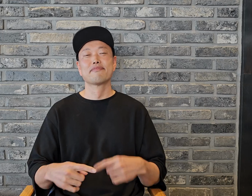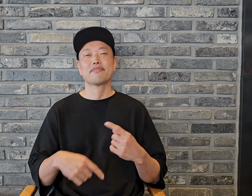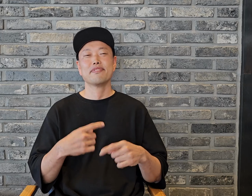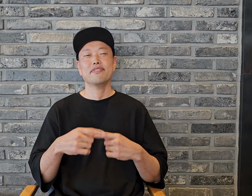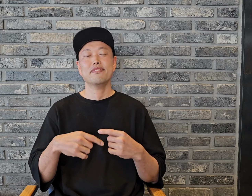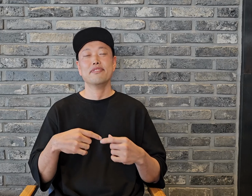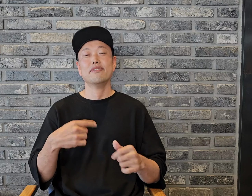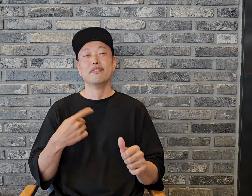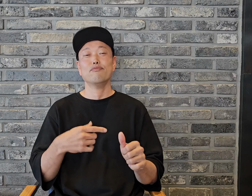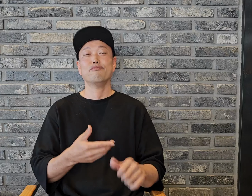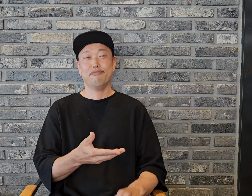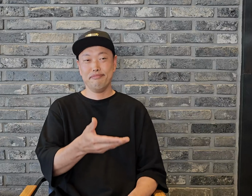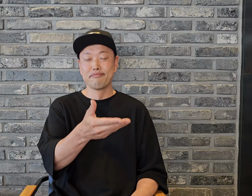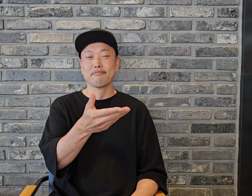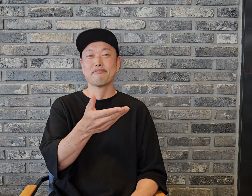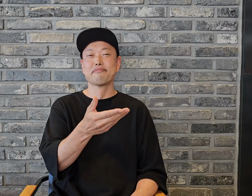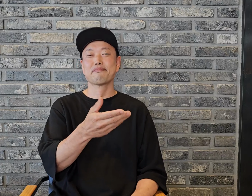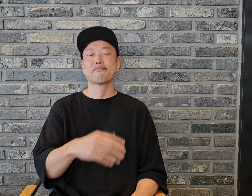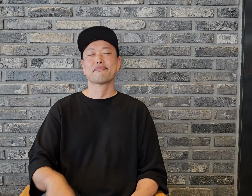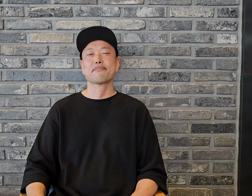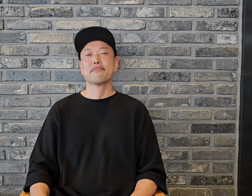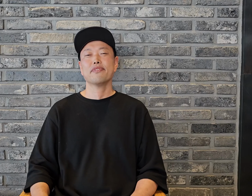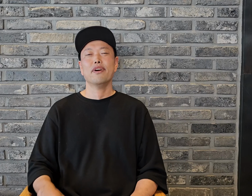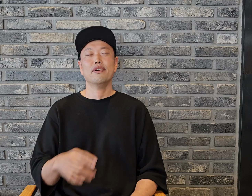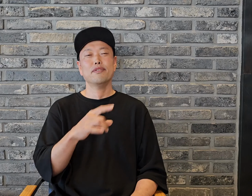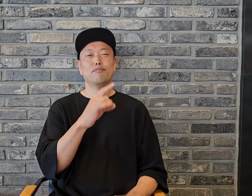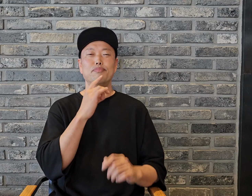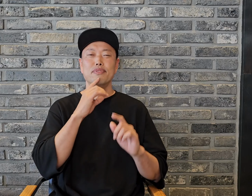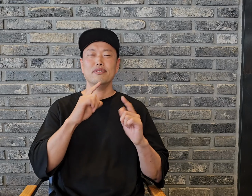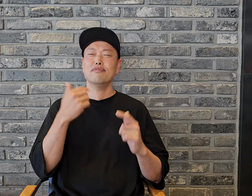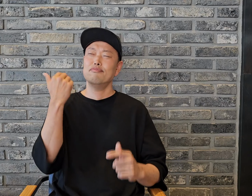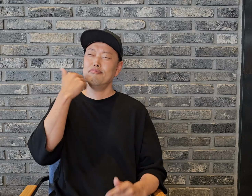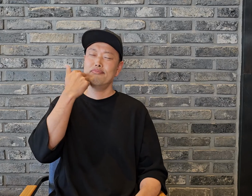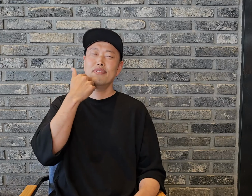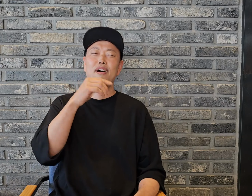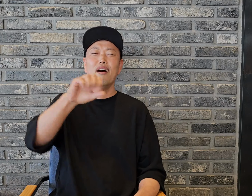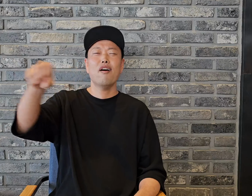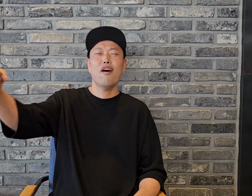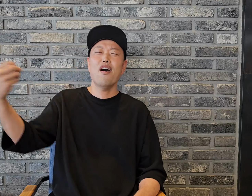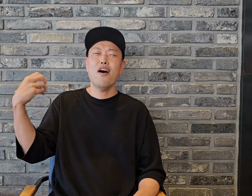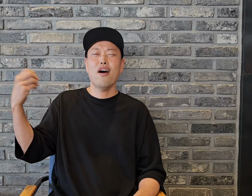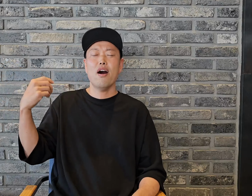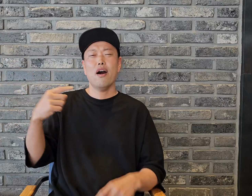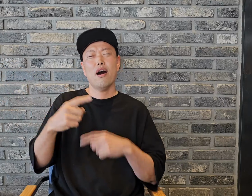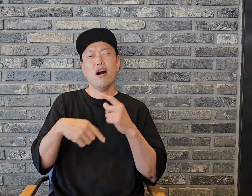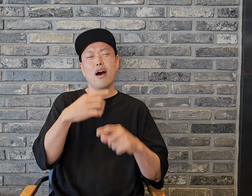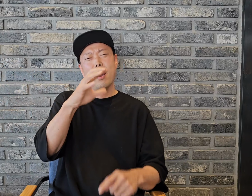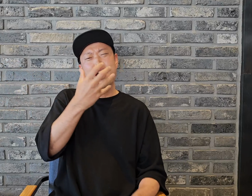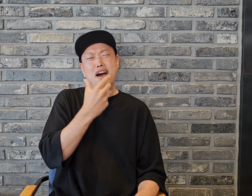Ich werde es dir beibringen. Nicht nur halbjährlich, sondern es gibt viele Menschen, die